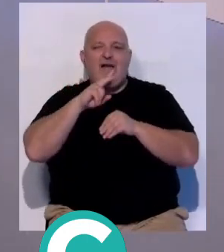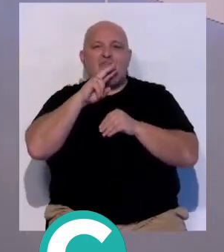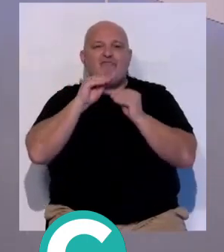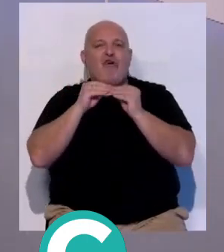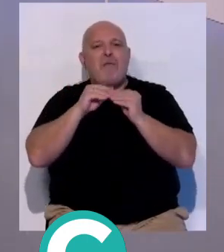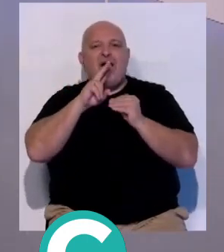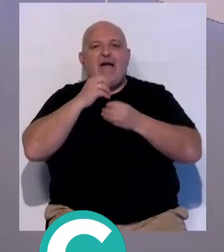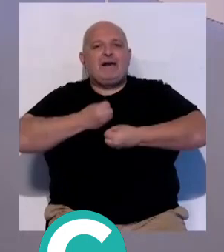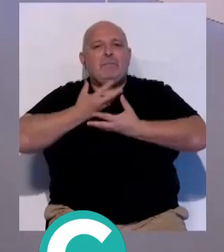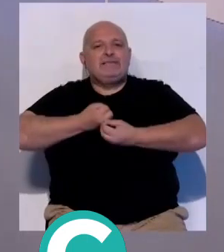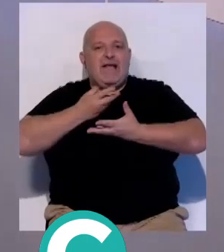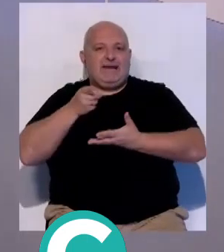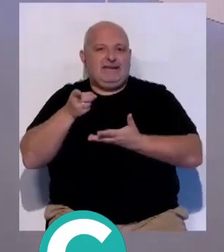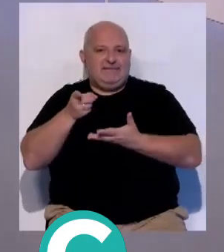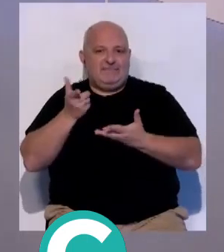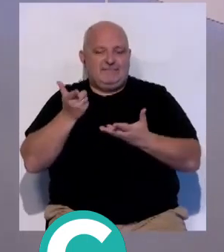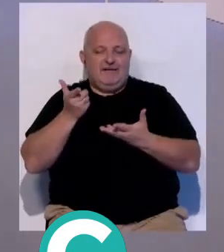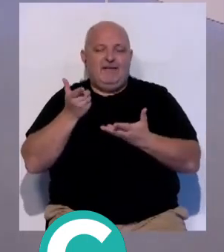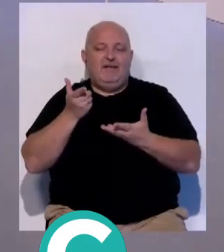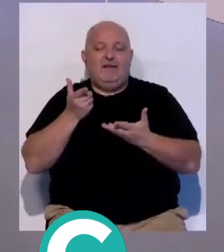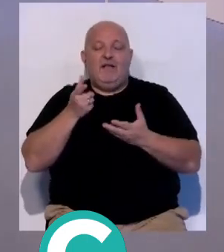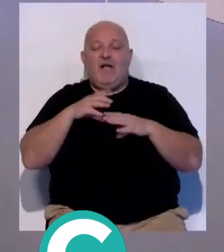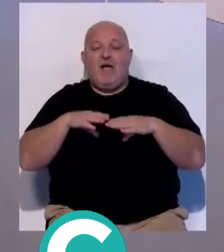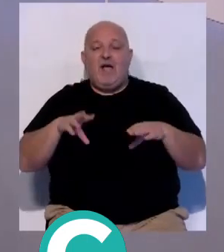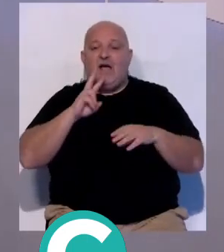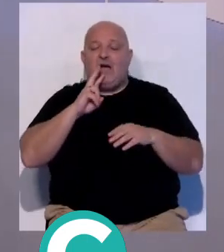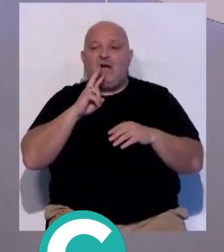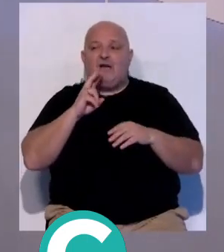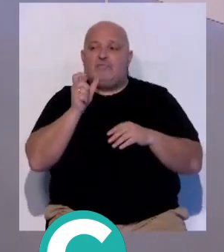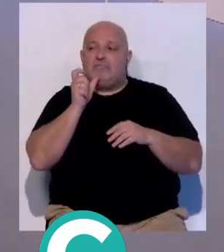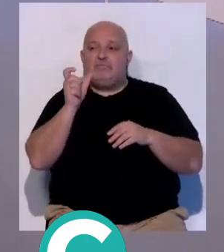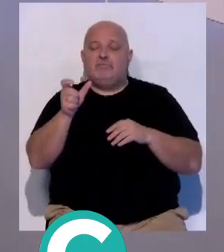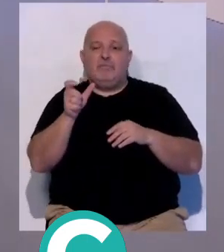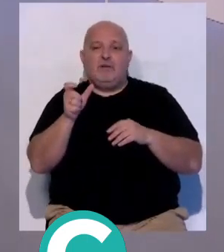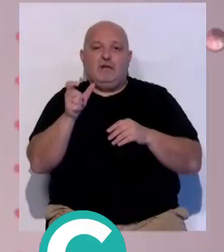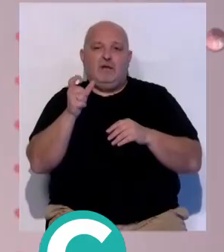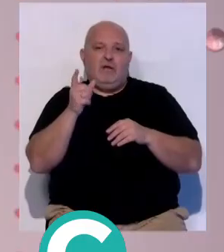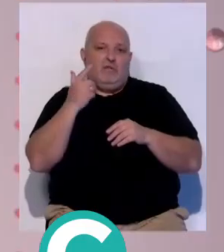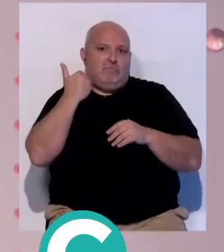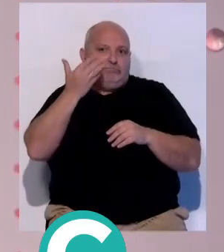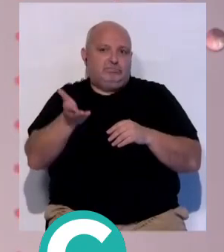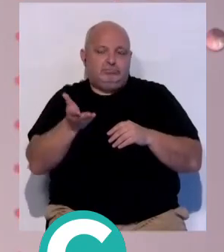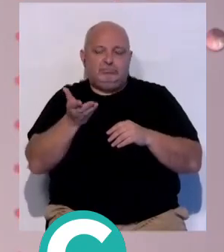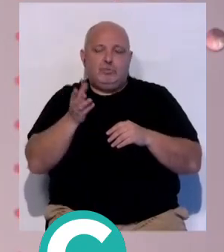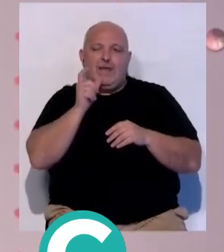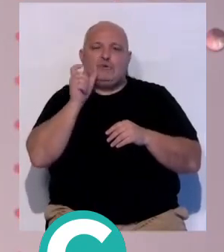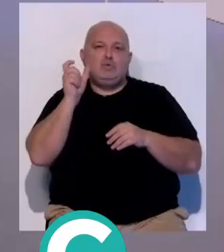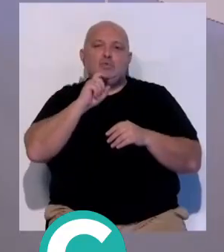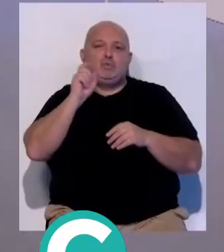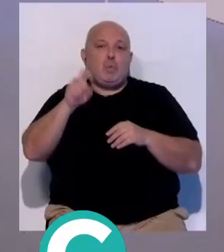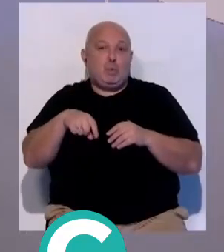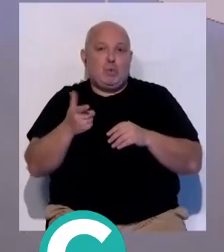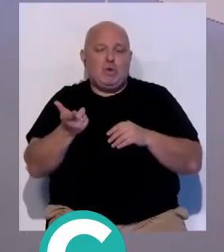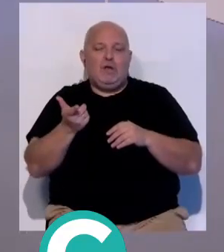la forma de hablar y claro si un argentino dice un improperio una palabra un insulto podemos decir el